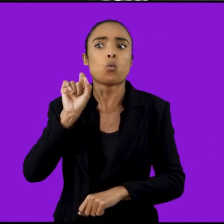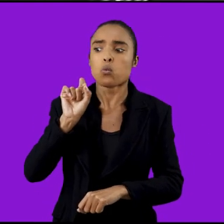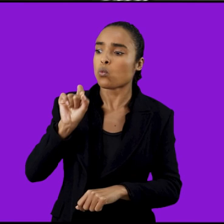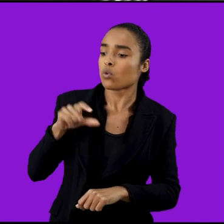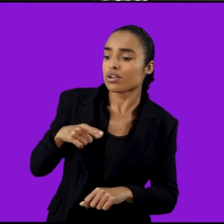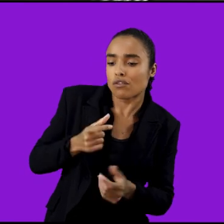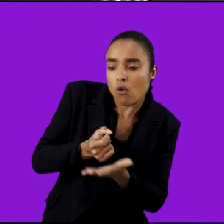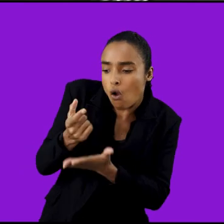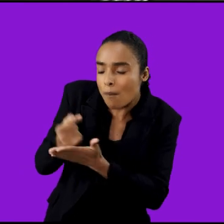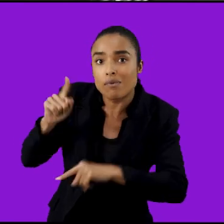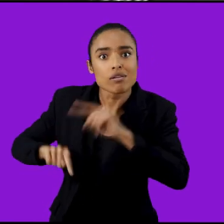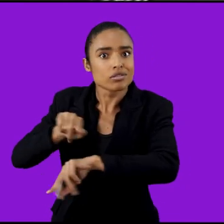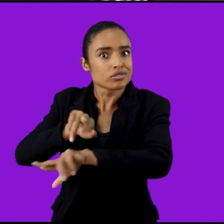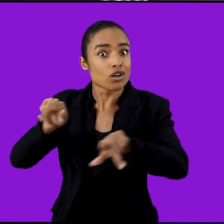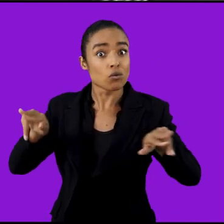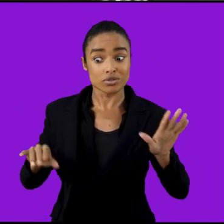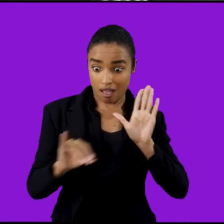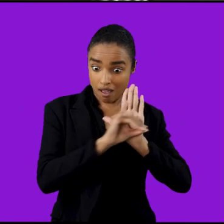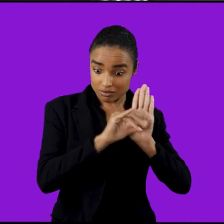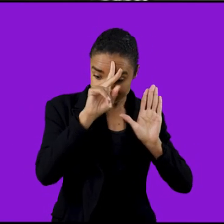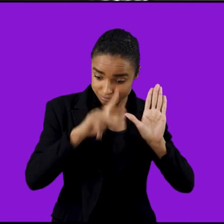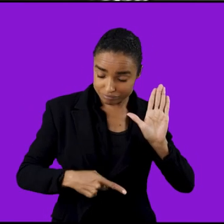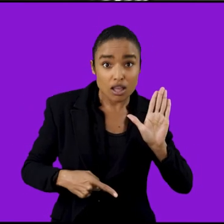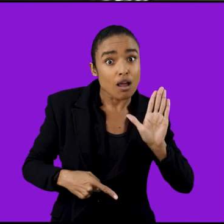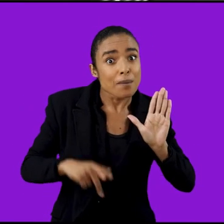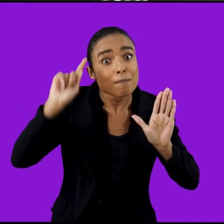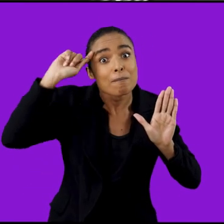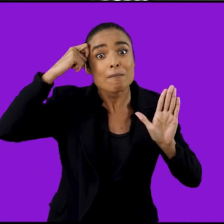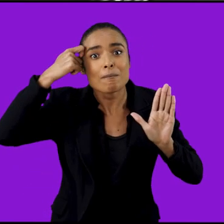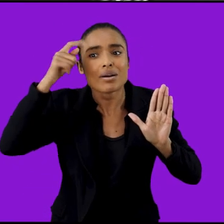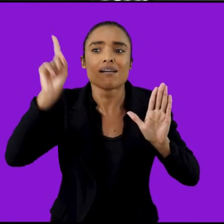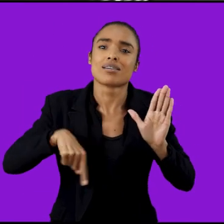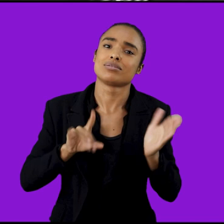que qualifica essa minha identidade?”. Então chegou no momento que esse processo de afirmação